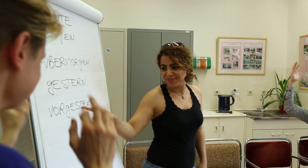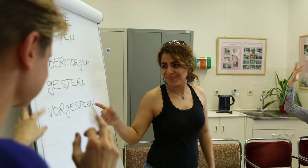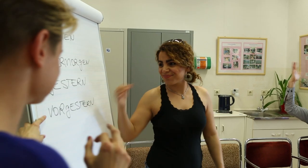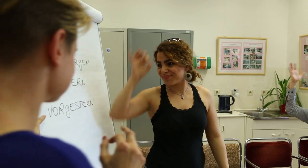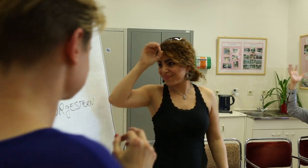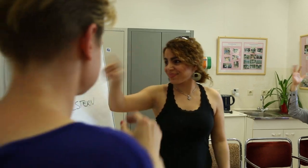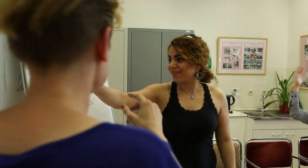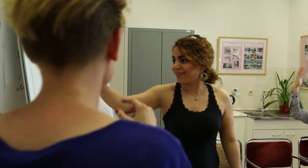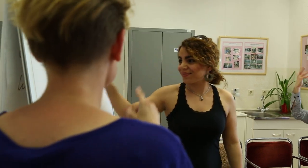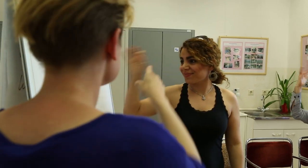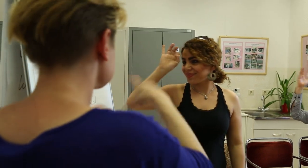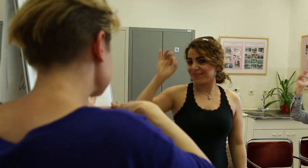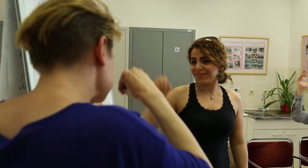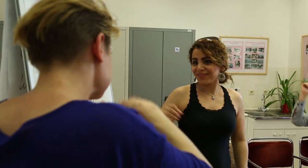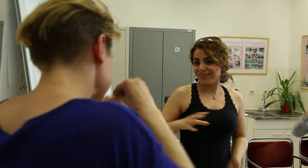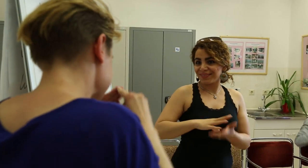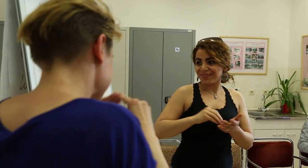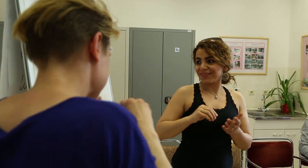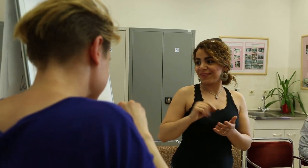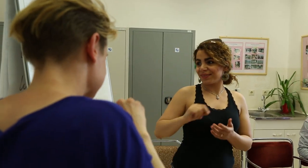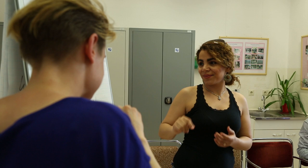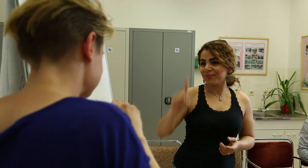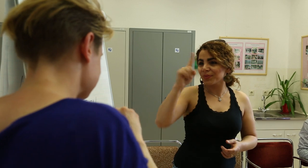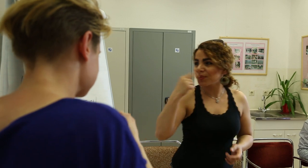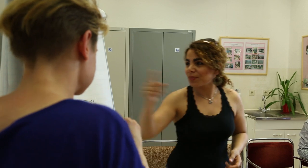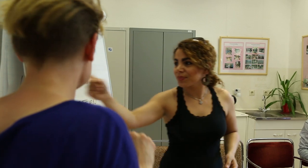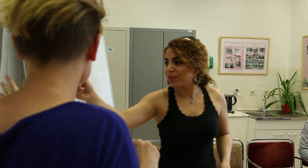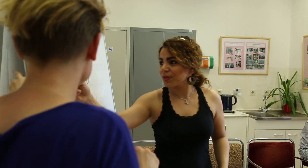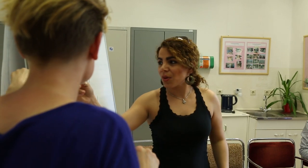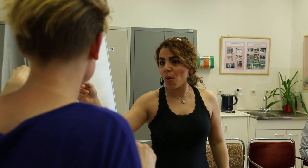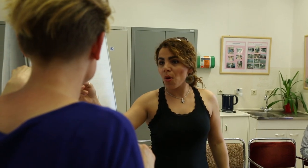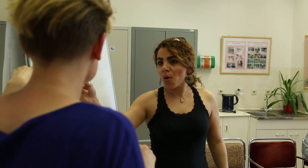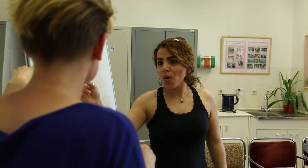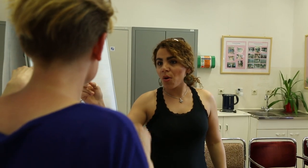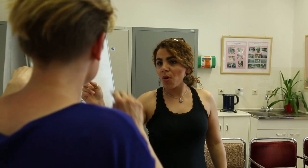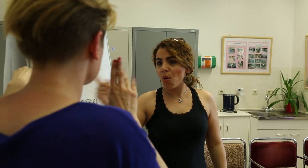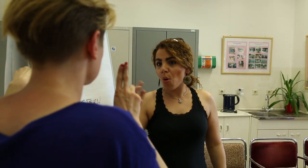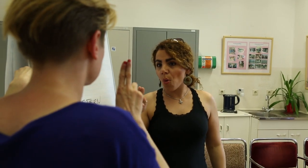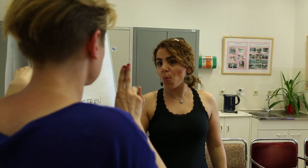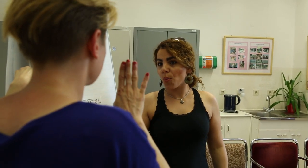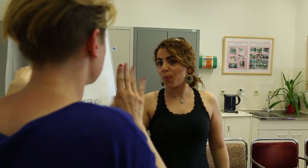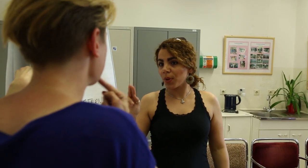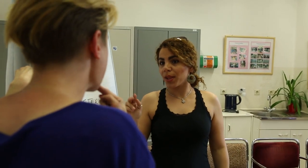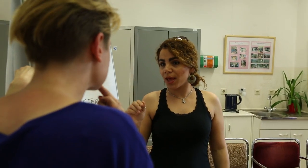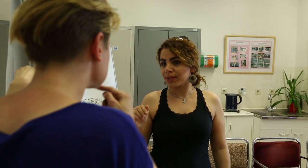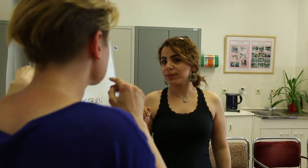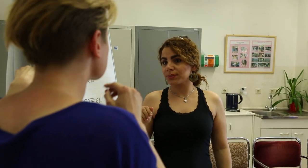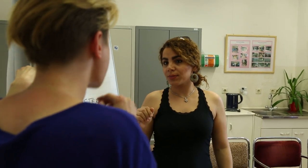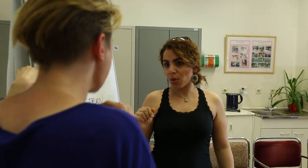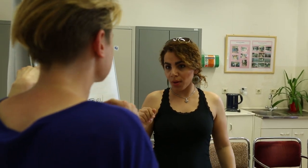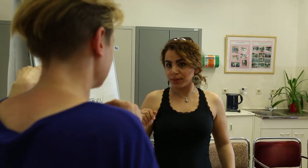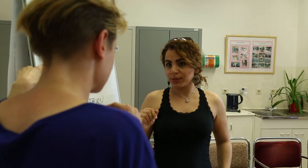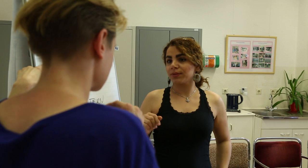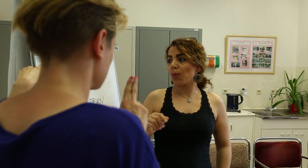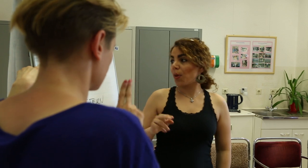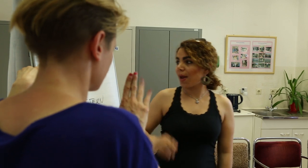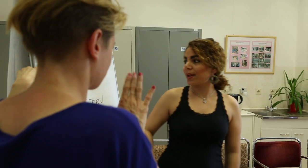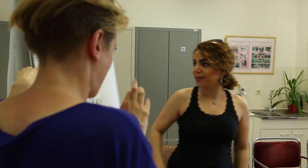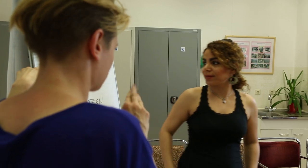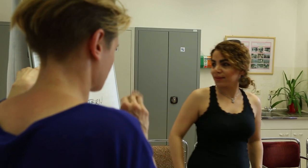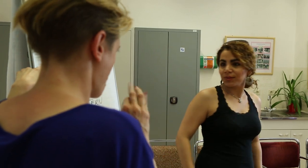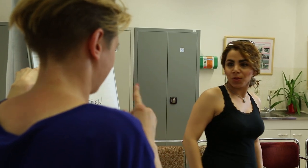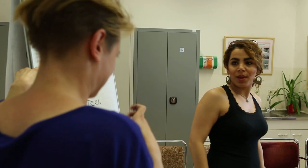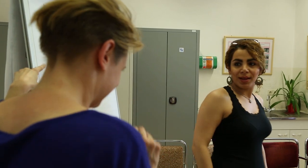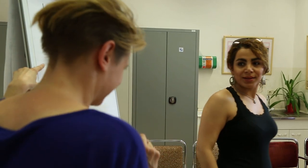Diese Wörter kann ich mir gar nicht merken! Ja, man braucht da einfach Zeit zum Lernen. Ü - b - e - r - m - o -r - g - e - n